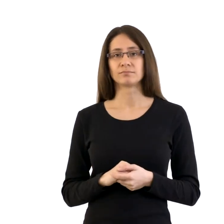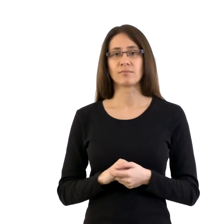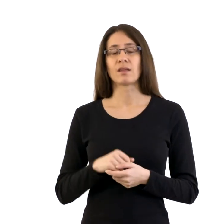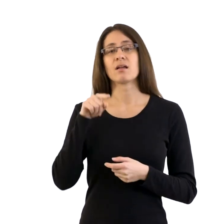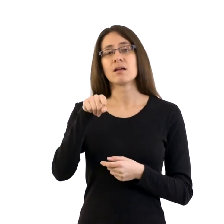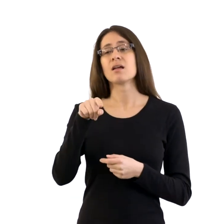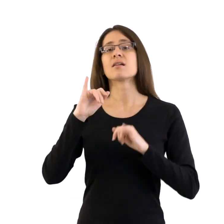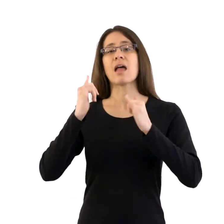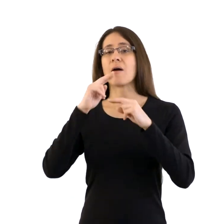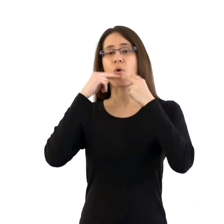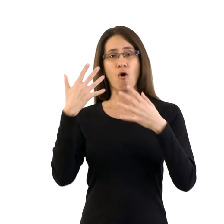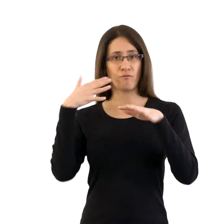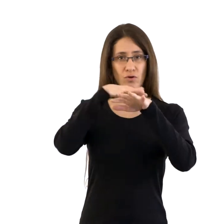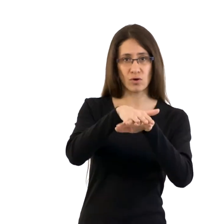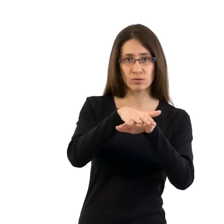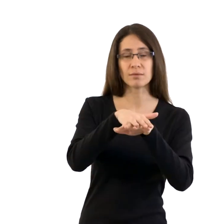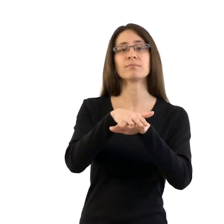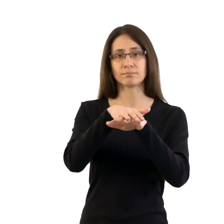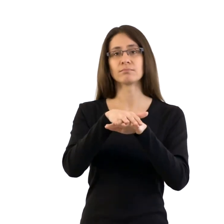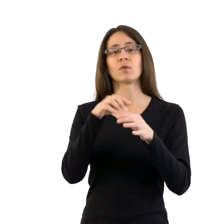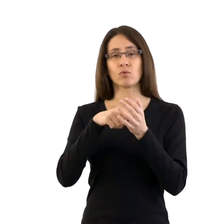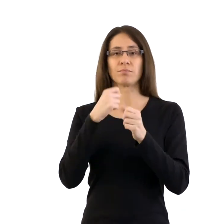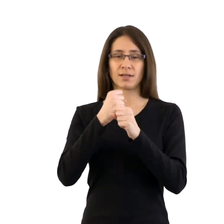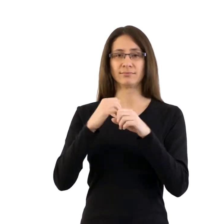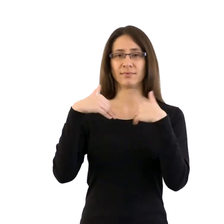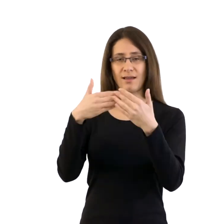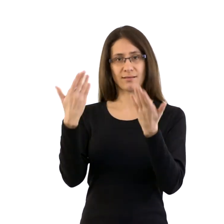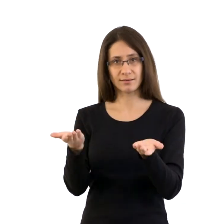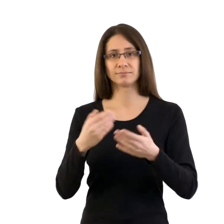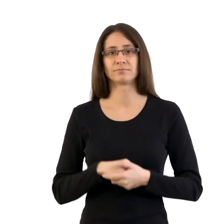w tym osób z niepełnosprawnością – tworzenie dla nich miejsc pracy.